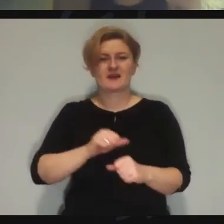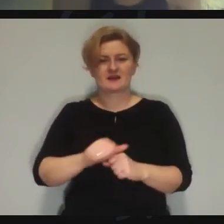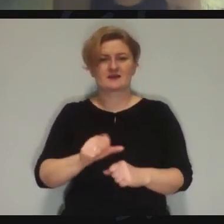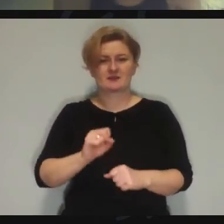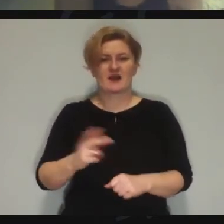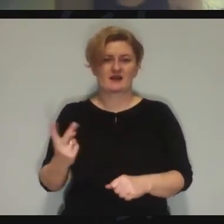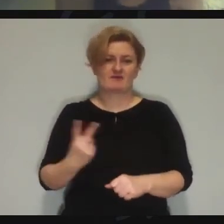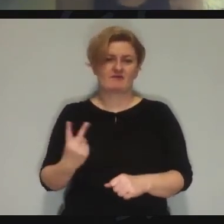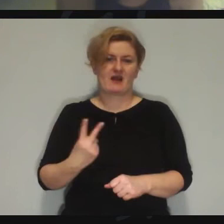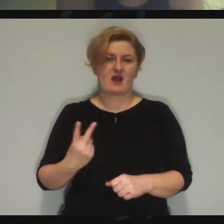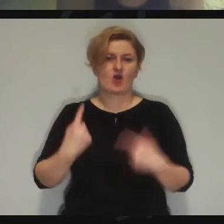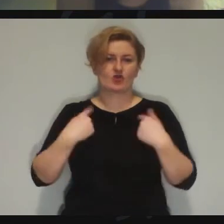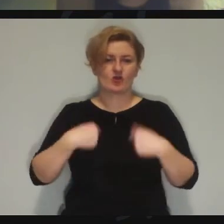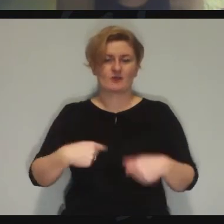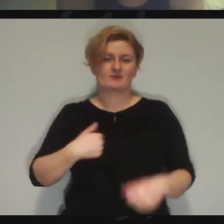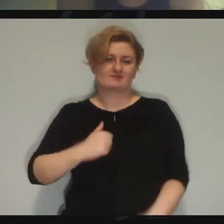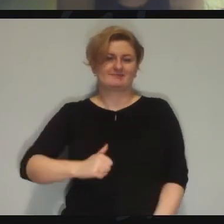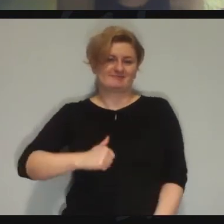Szczycimy się tym.